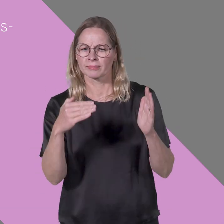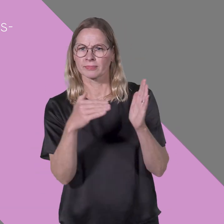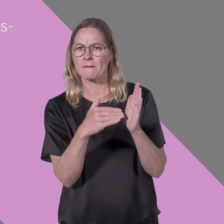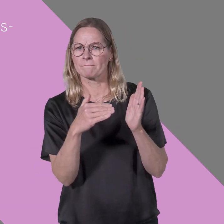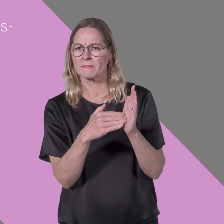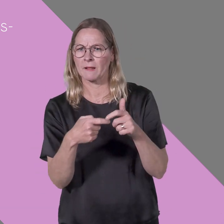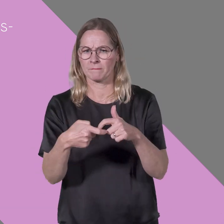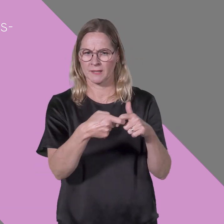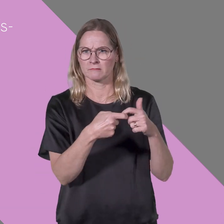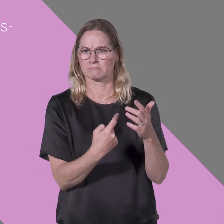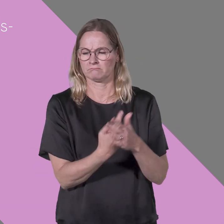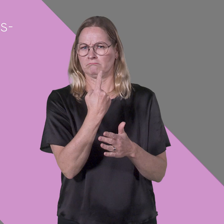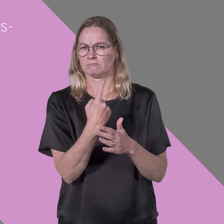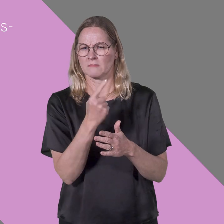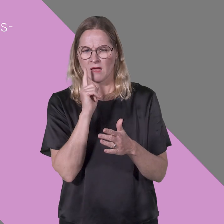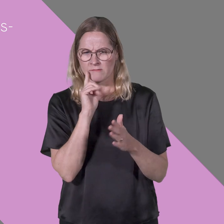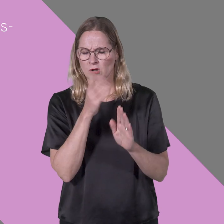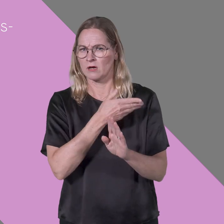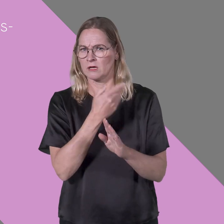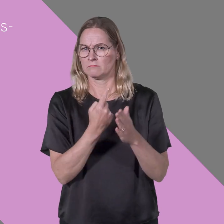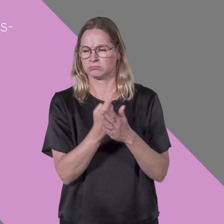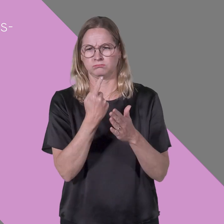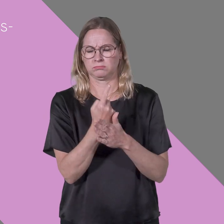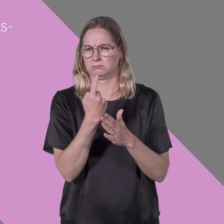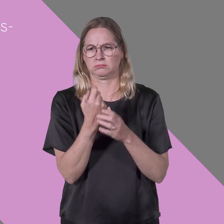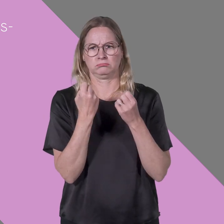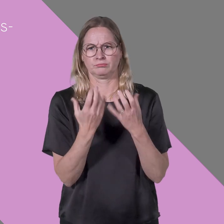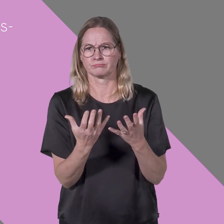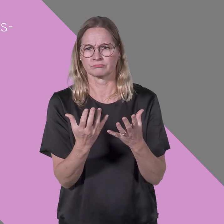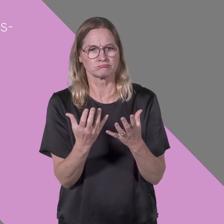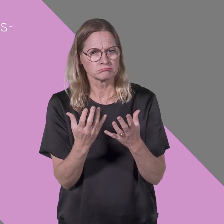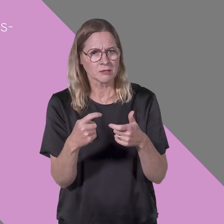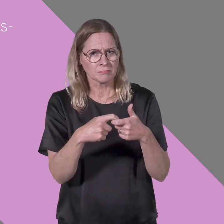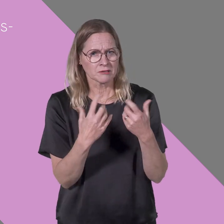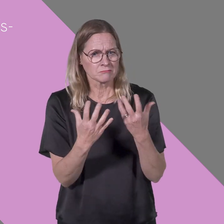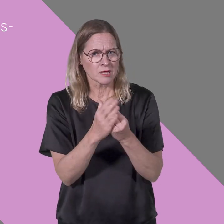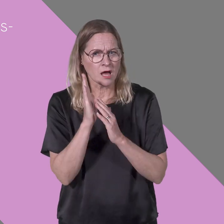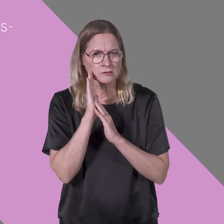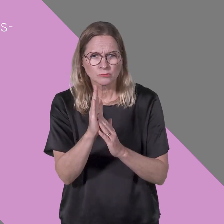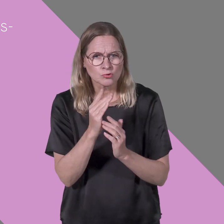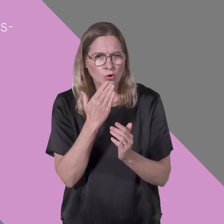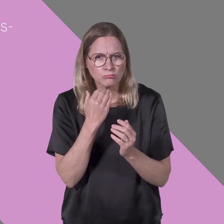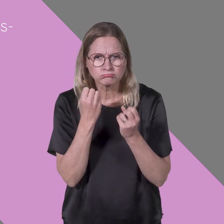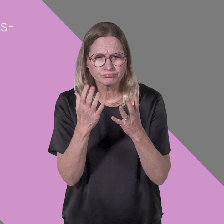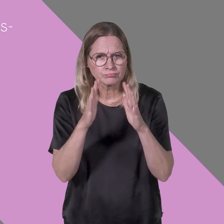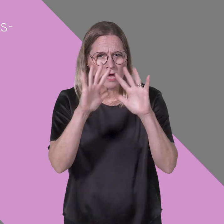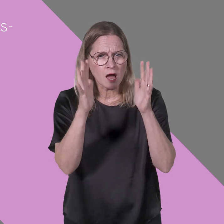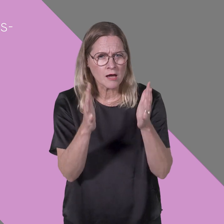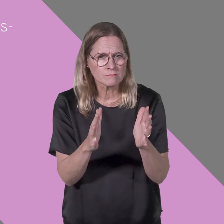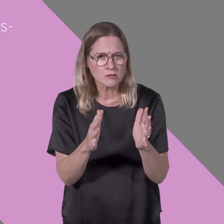Tammisen perheessä tapahtuu ja on aina tapahtunut kummia. Asuuko perheen kanssa jokin tuntematon hahmo, -